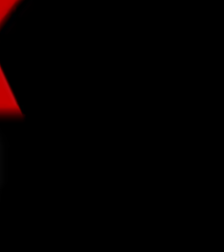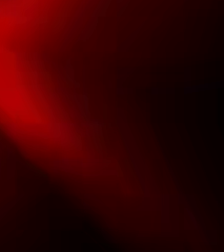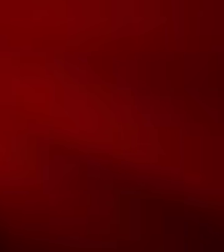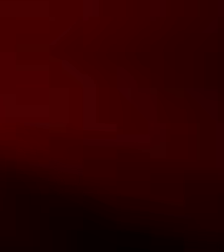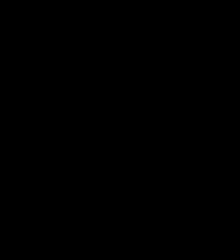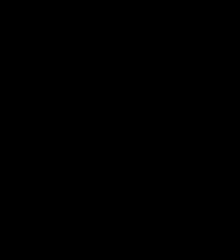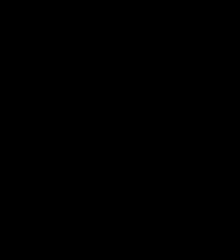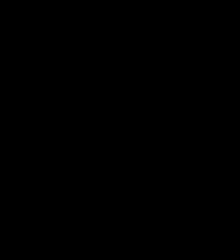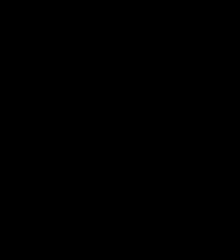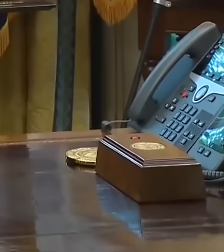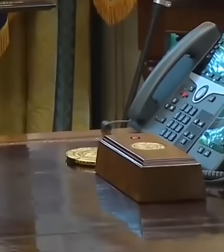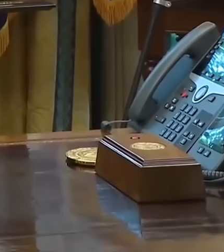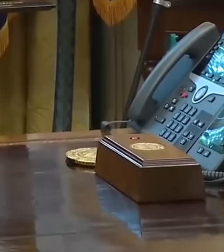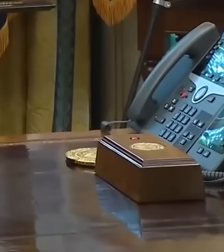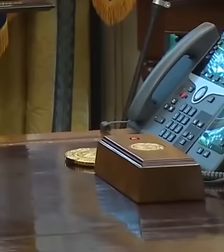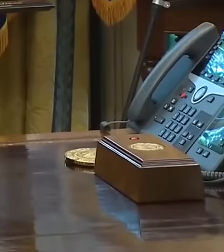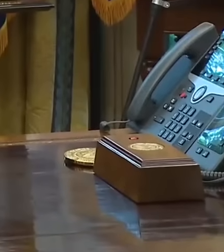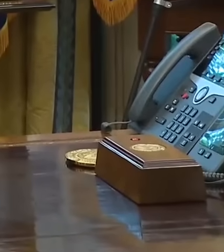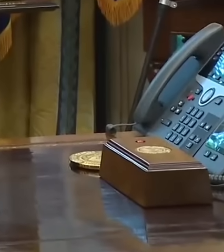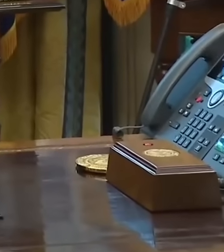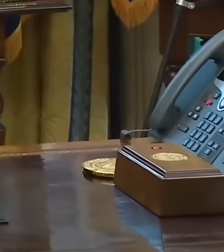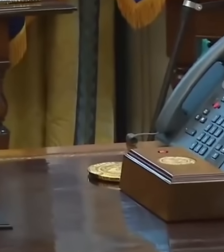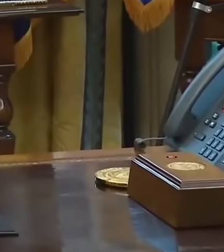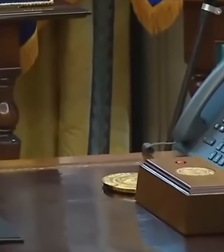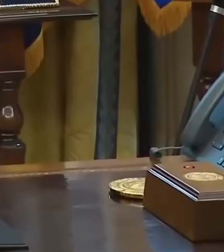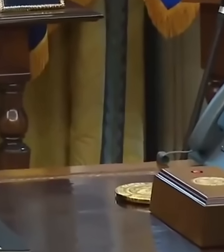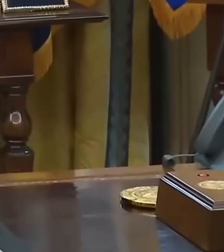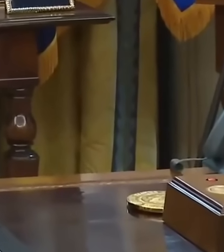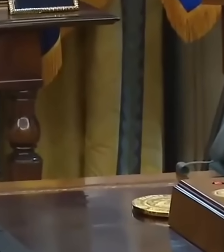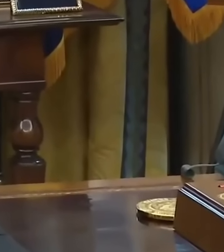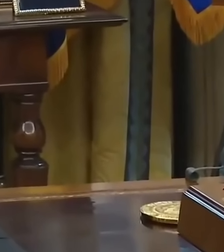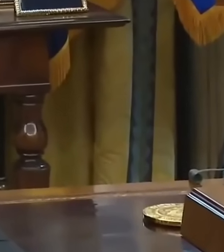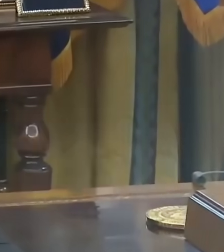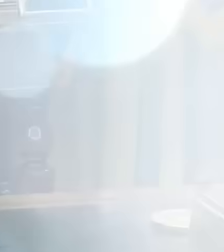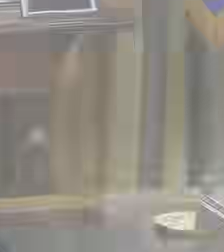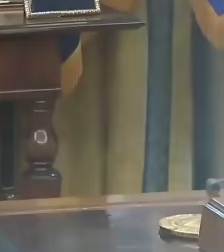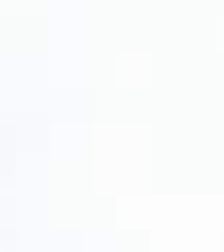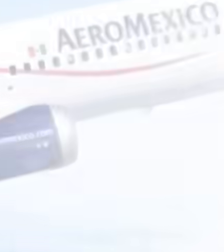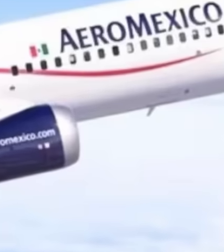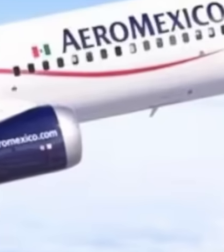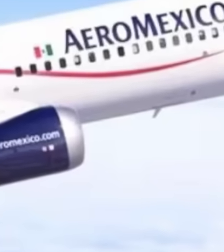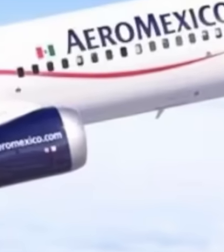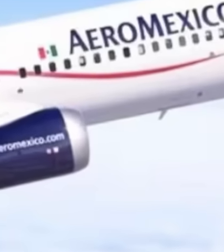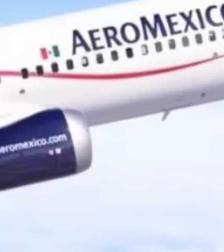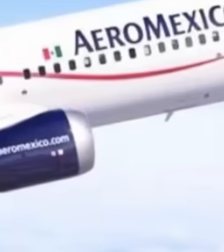[Música] [Aplausos] El gobierno de Estados Unidos, Donald Trump, amenaza con romper la Alianza Delta